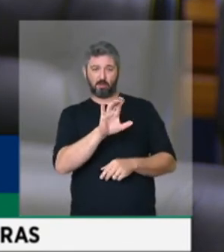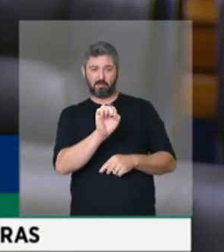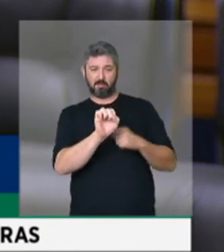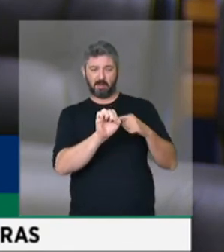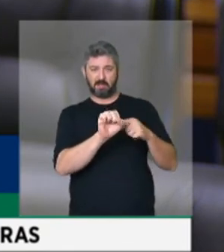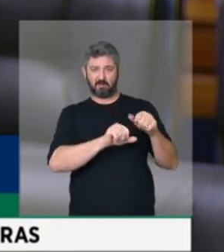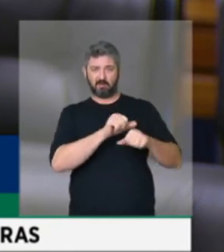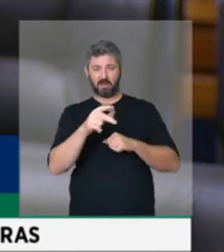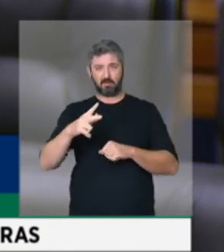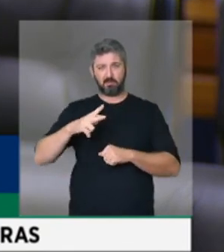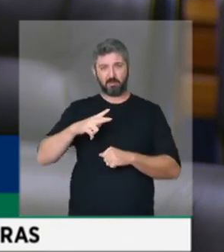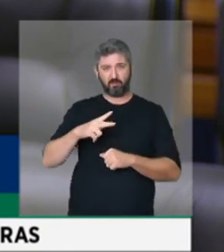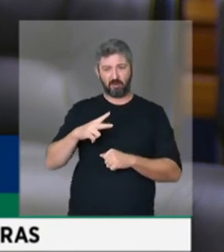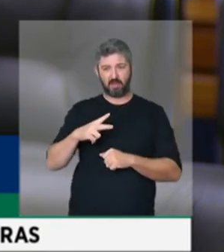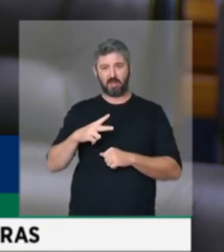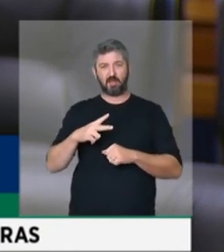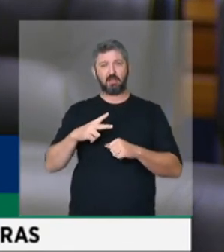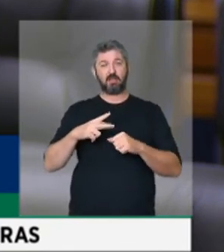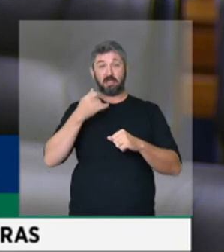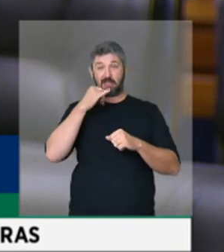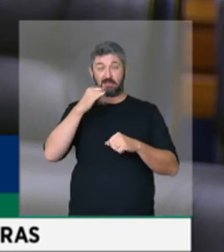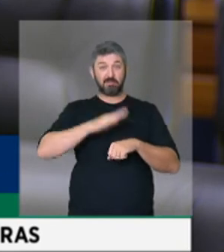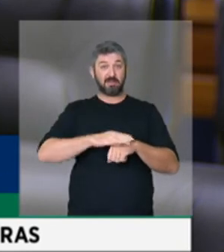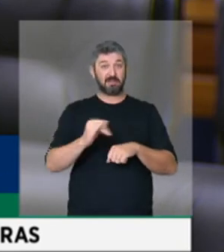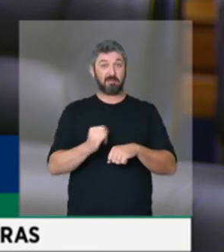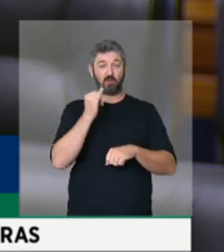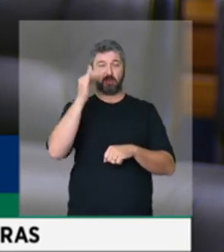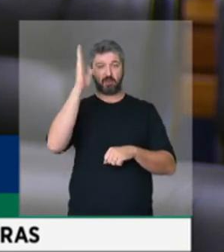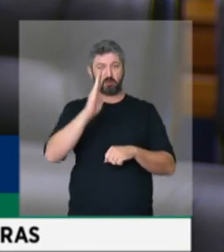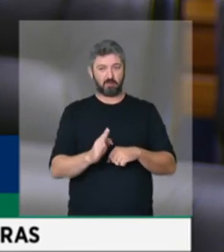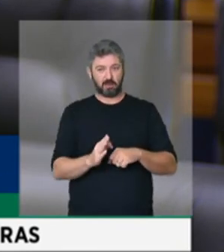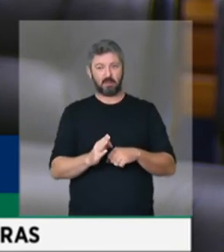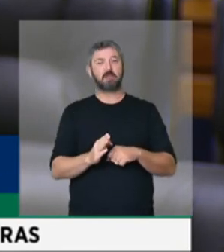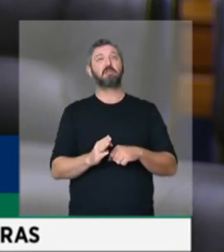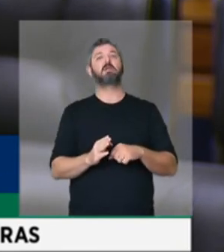PAÍS, AUMENTANDO A CONTA DOS BRASILEIROS É MESMO MAIS IMPORTANTE DO QUE CONSTRUIR UM PLANO DE VACINAÇÃO EM MASSA